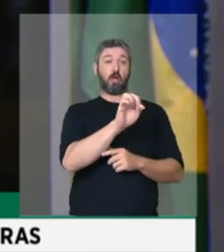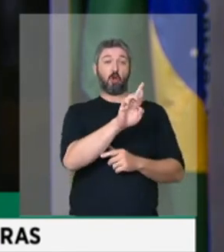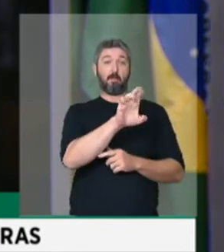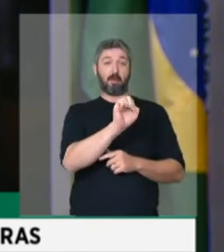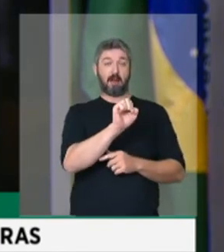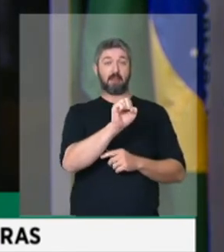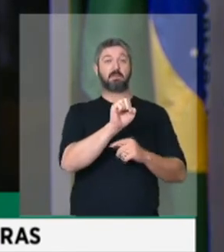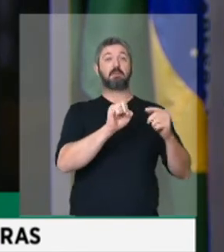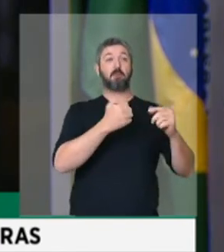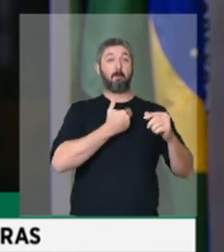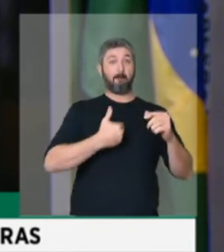PRESIDENTE, SENHORAS E SENHORES PARLAMENTARES, HOJE